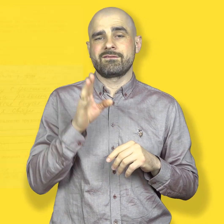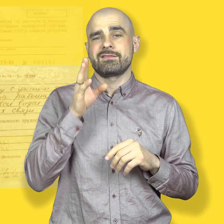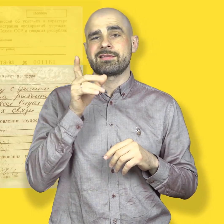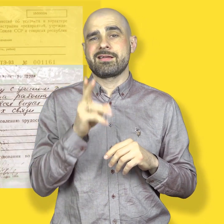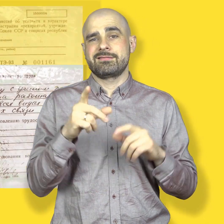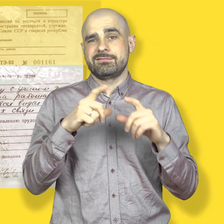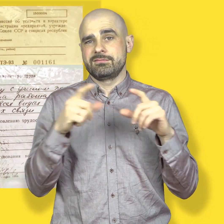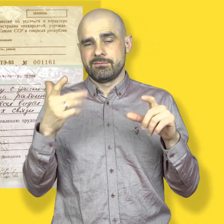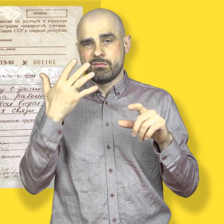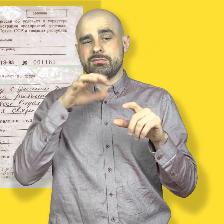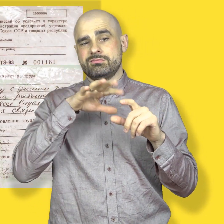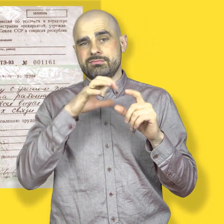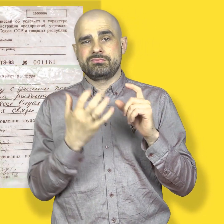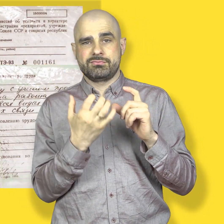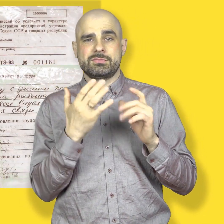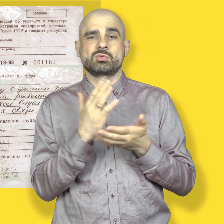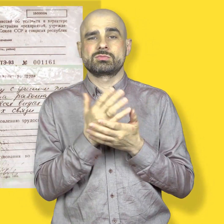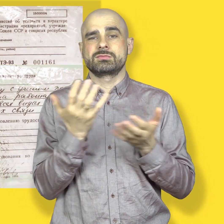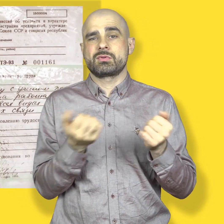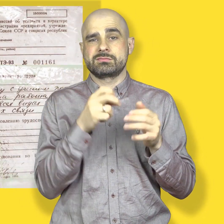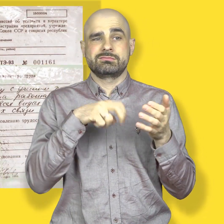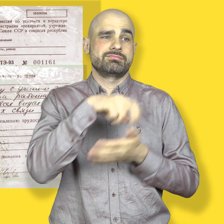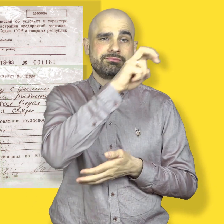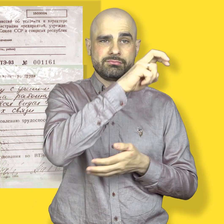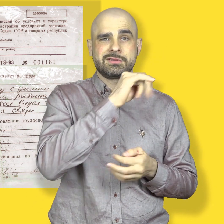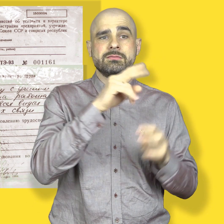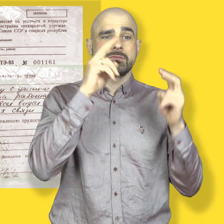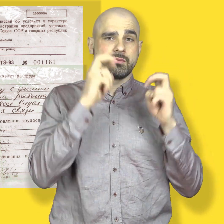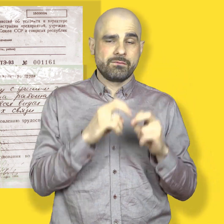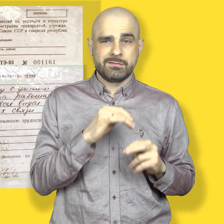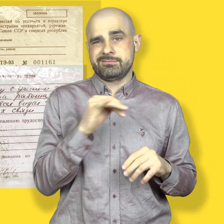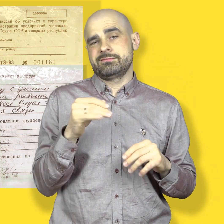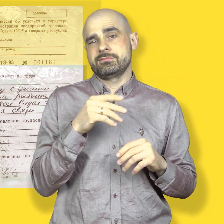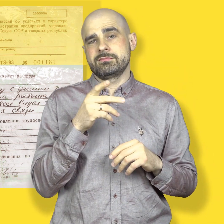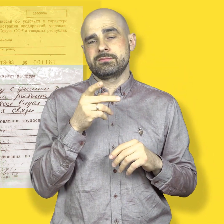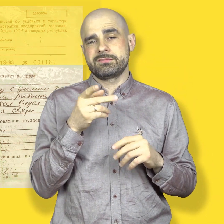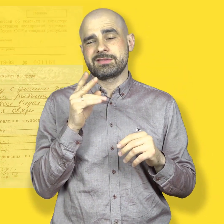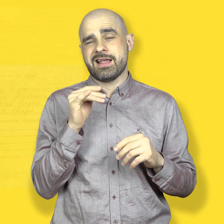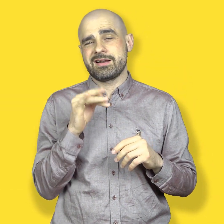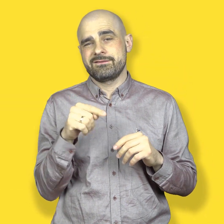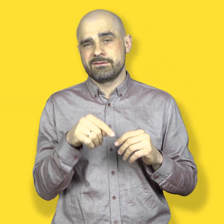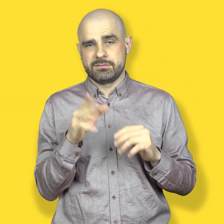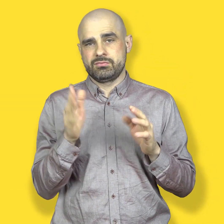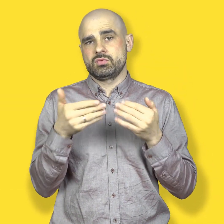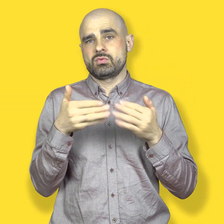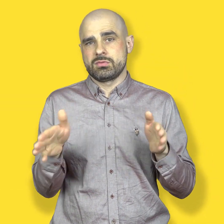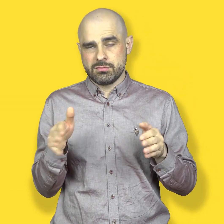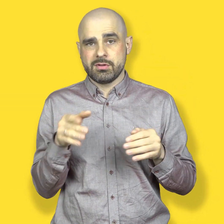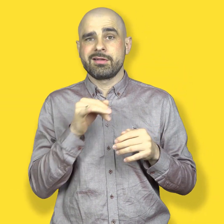сфотографировать справку ВТЭК с обоих сторон, отправить фотографии в службу поддержки и дождаться результатов проверки, после чего тариф станет доступен.